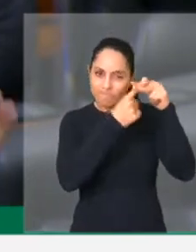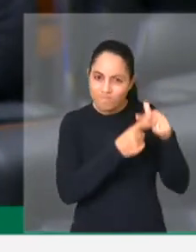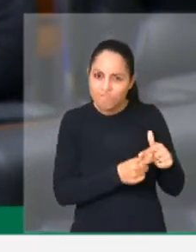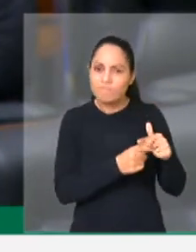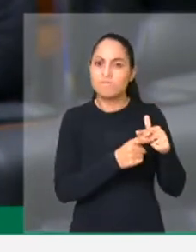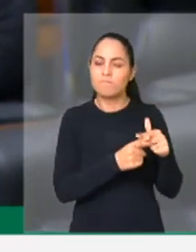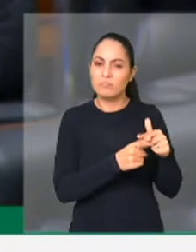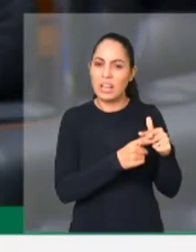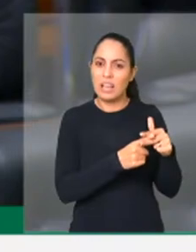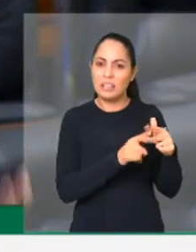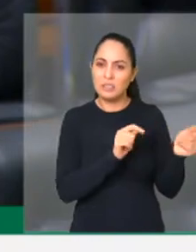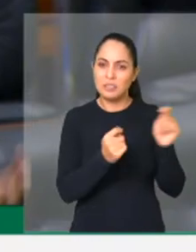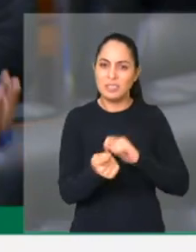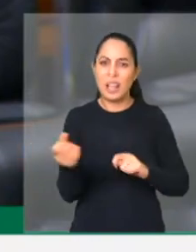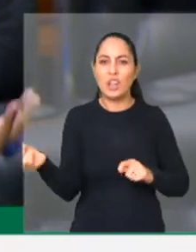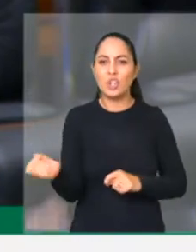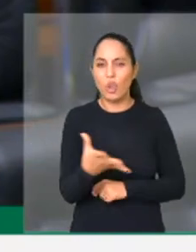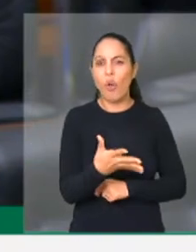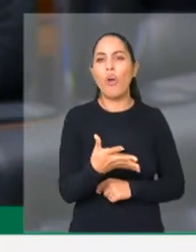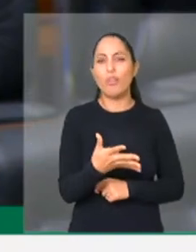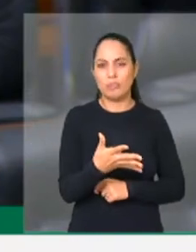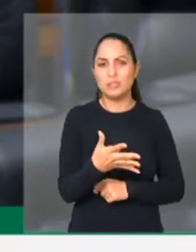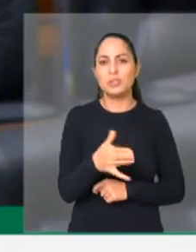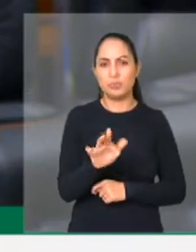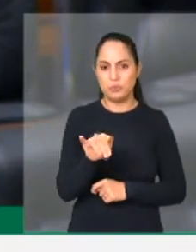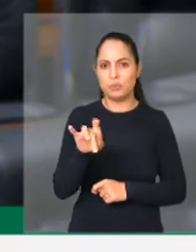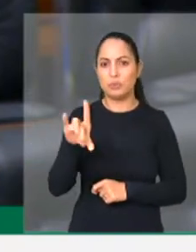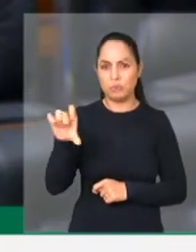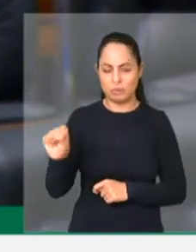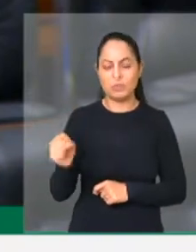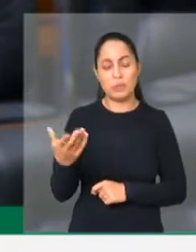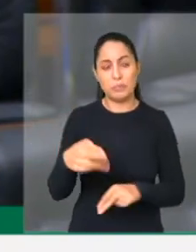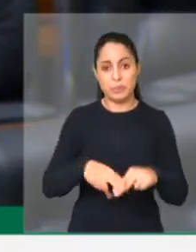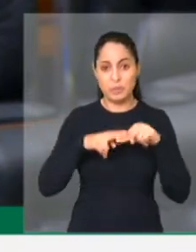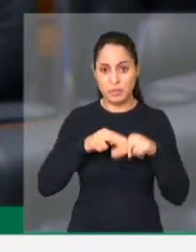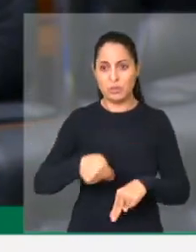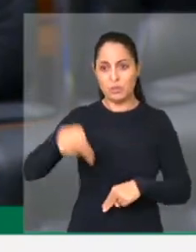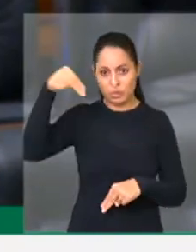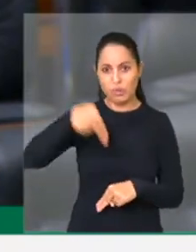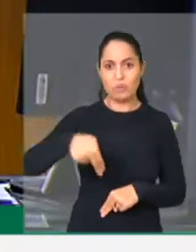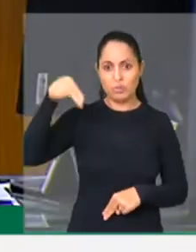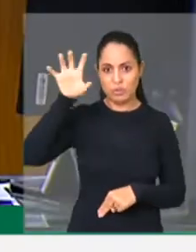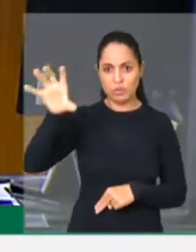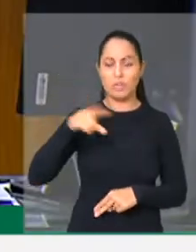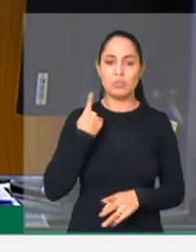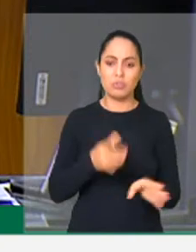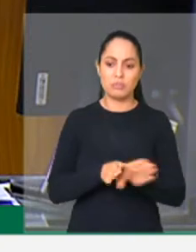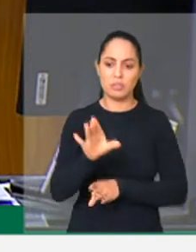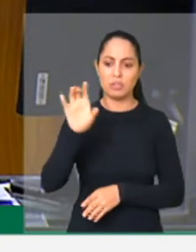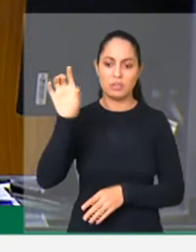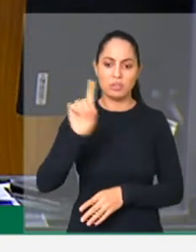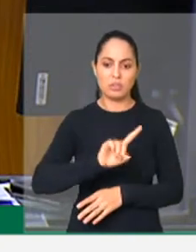[DEPUTADO]: SENHOR PRESIDENTE, MAIS UMA VEZ O PCDOB QUER REFORÇAR A NECESSIDADE DO FUNDO DE DESENVOLVIMENTO DA AMAZÔNIA,